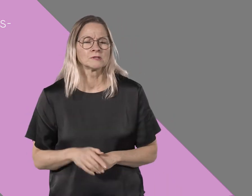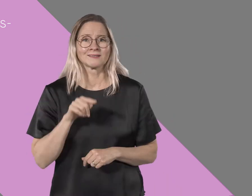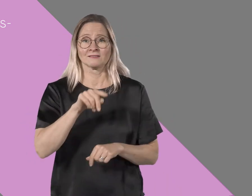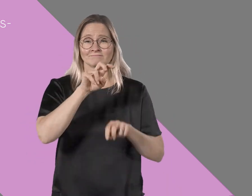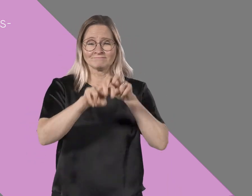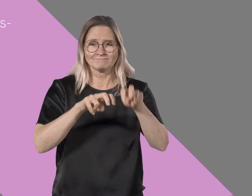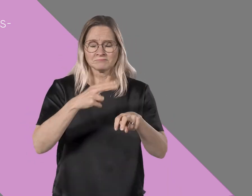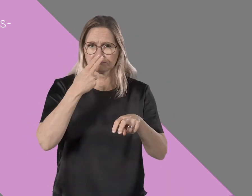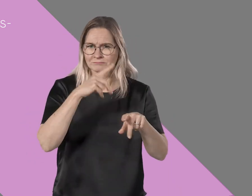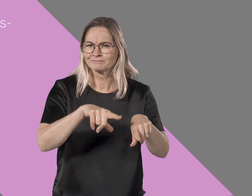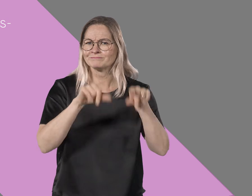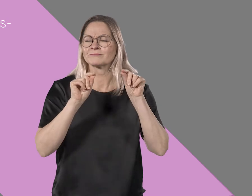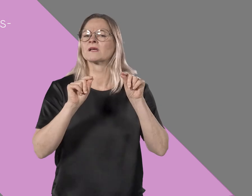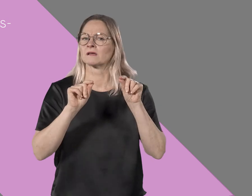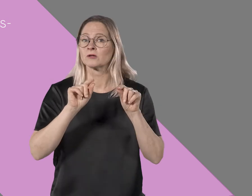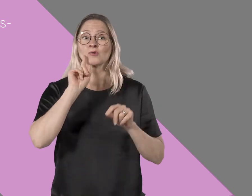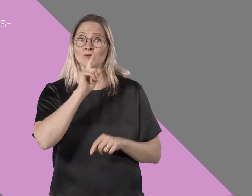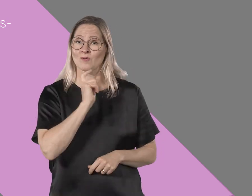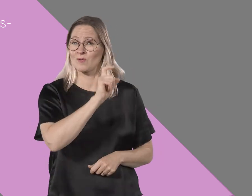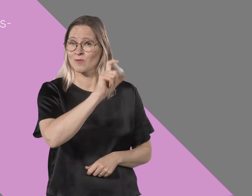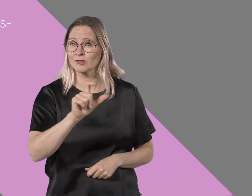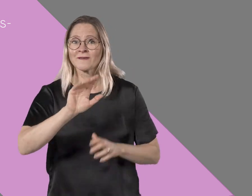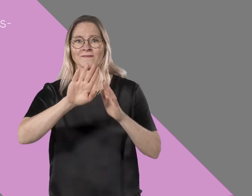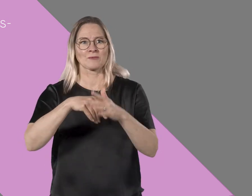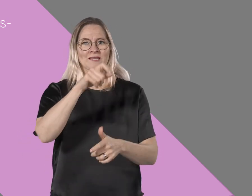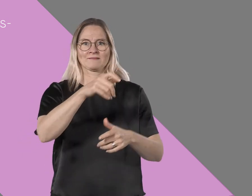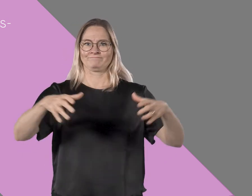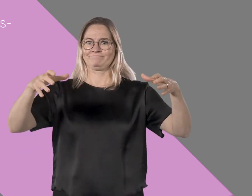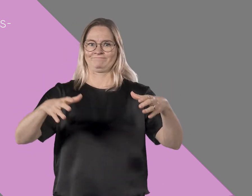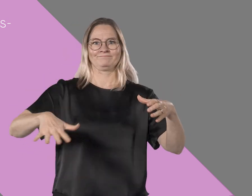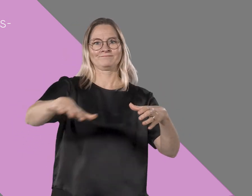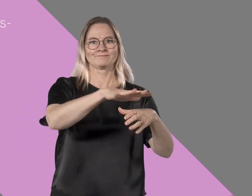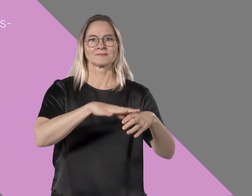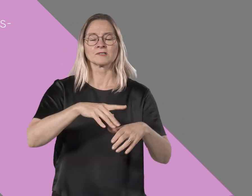Tutkimuksesta kävi ilmi, että kuurojen ja viittomakielisten yhteisöön -